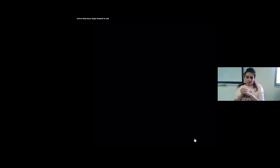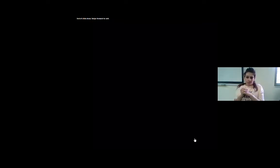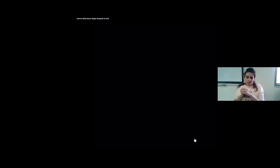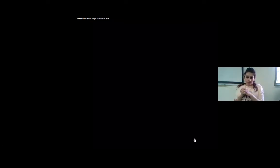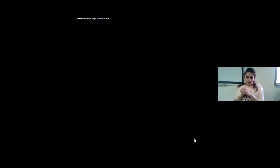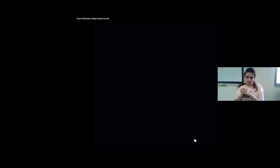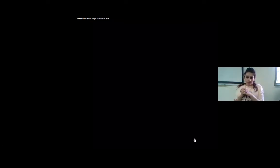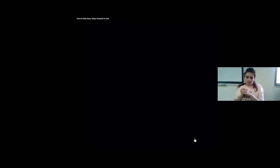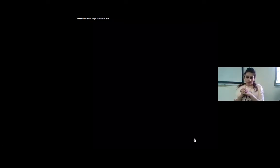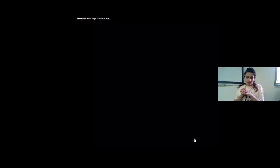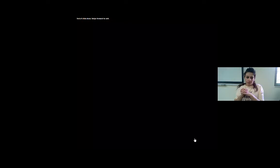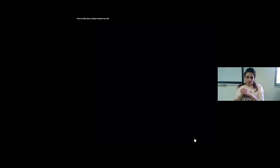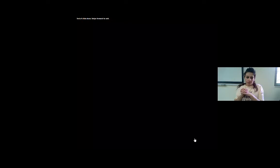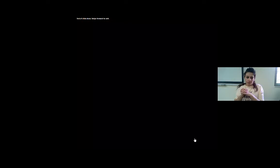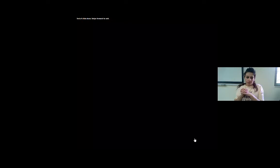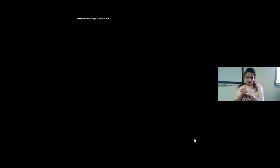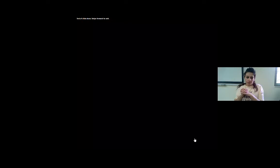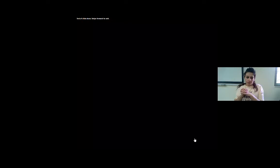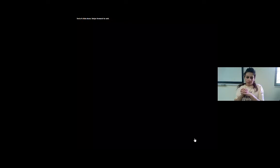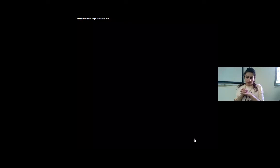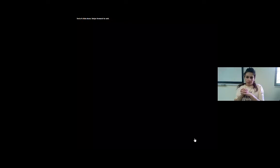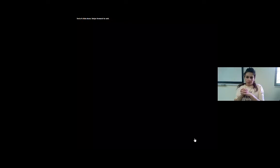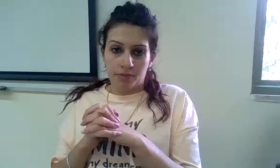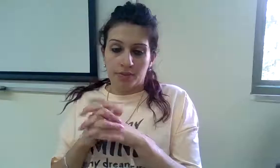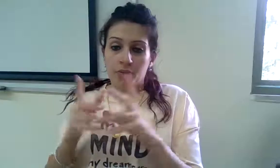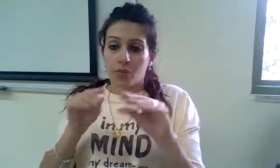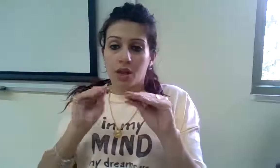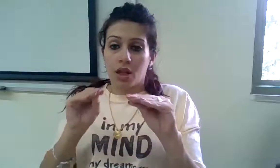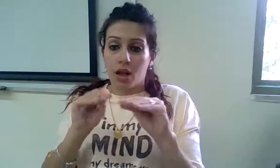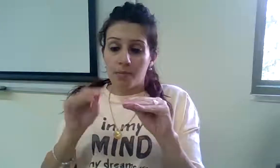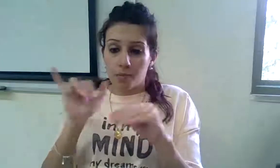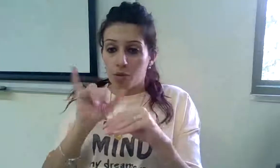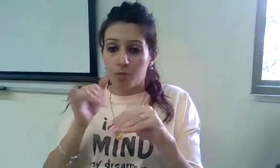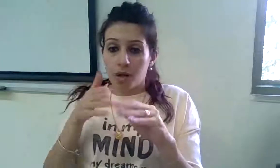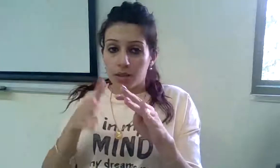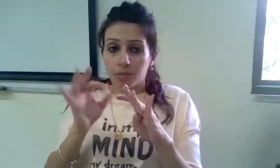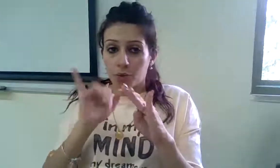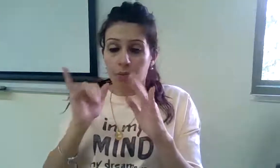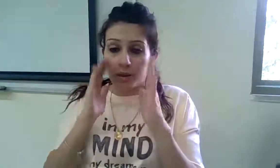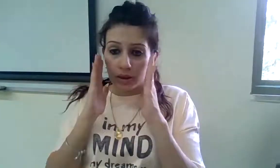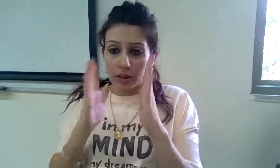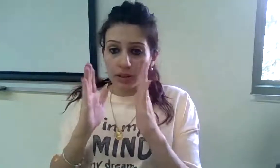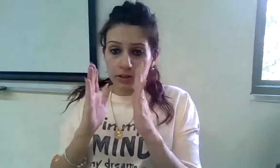شكرا جزيلا يالينغ على هذا العرض الرائع. اعتقد بأن الكثير من الأمور